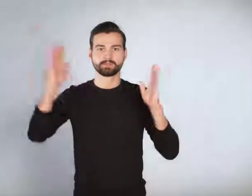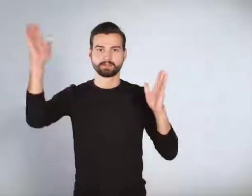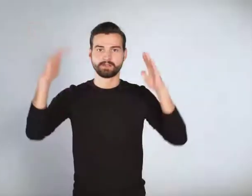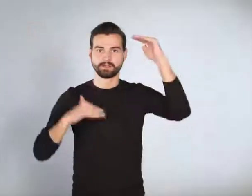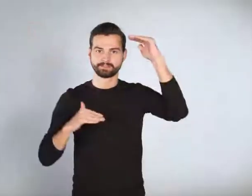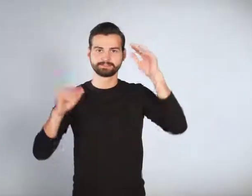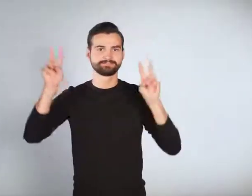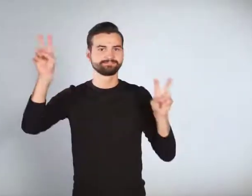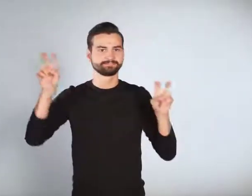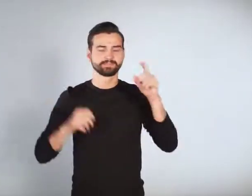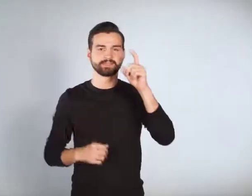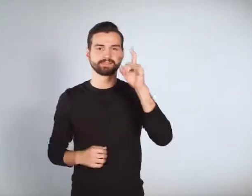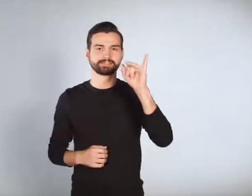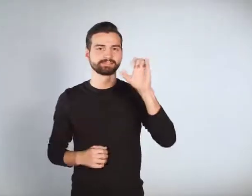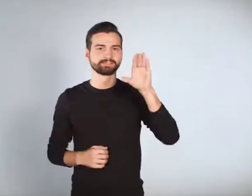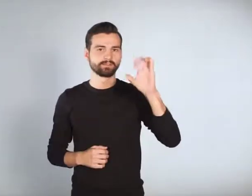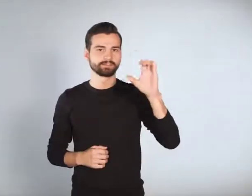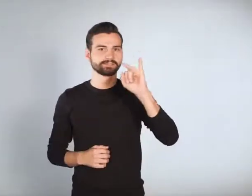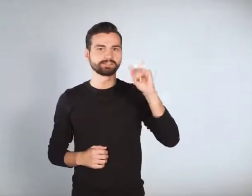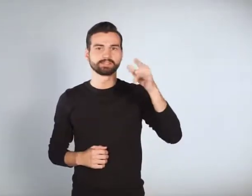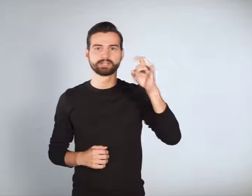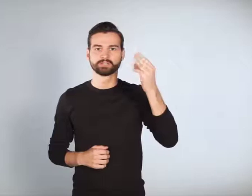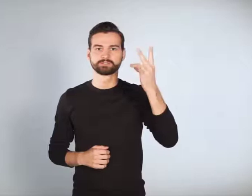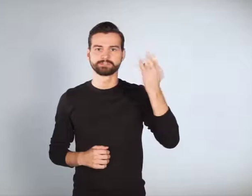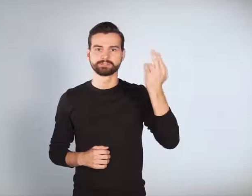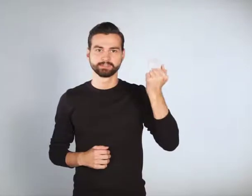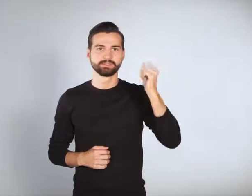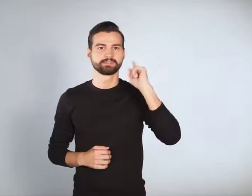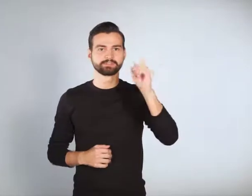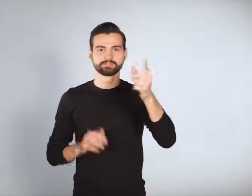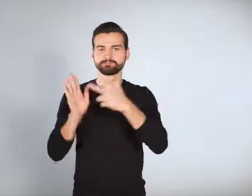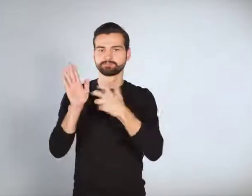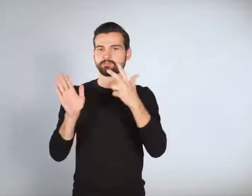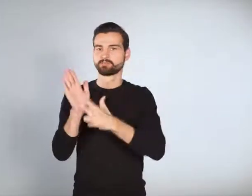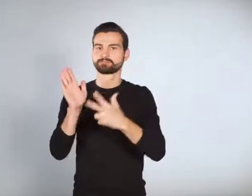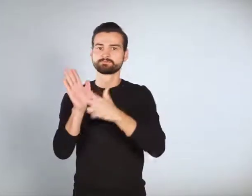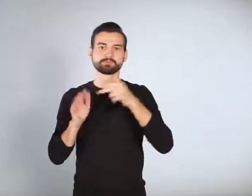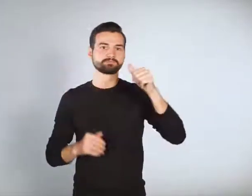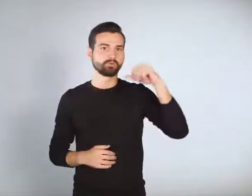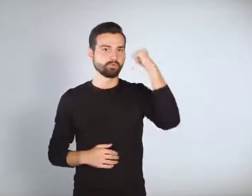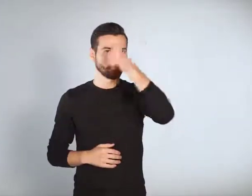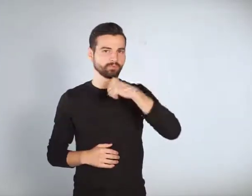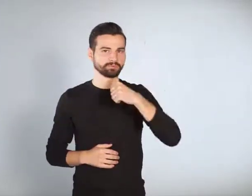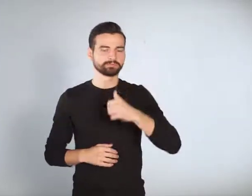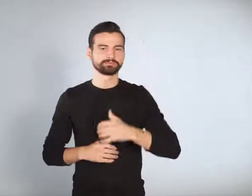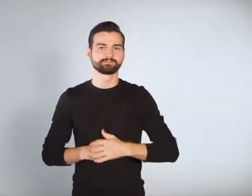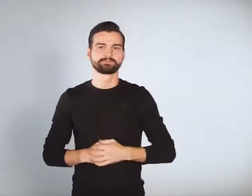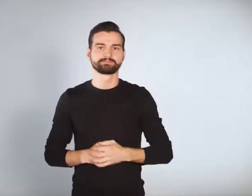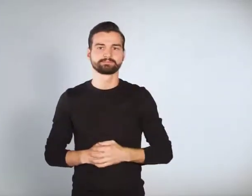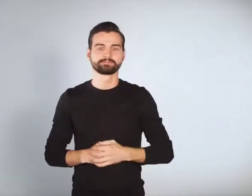"Христос и грешница". 1888 г.